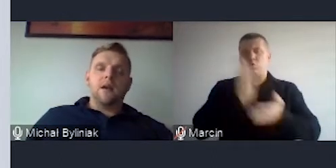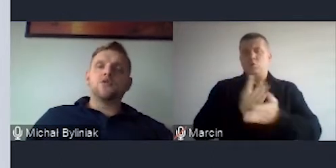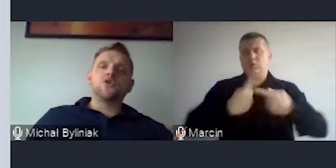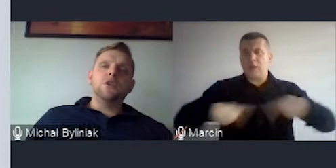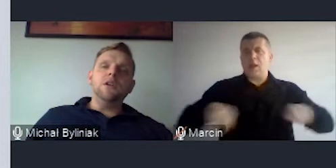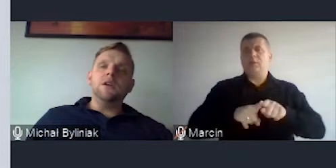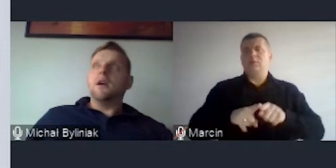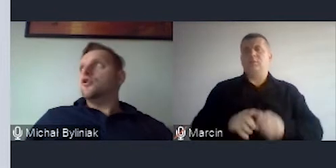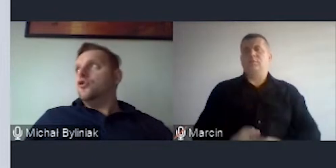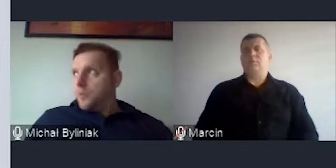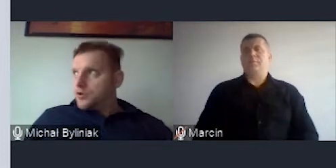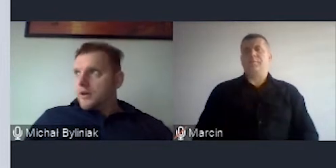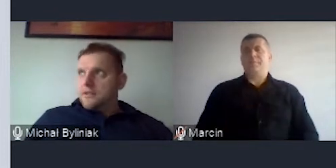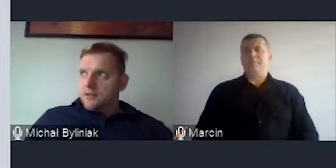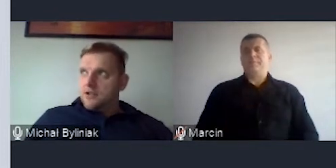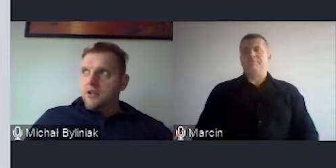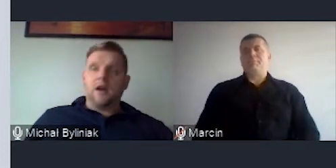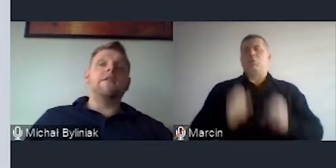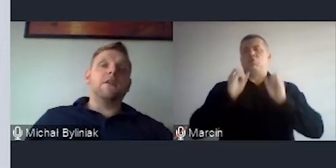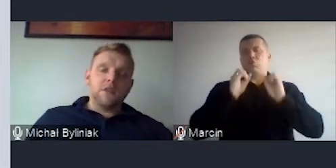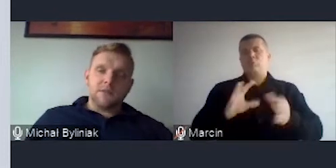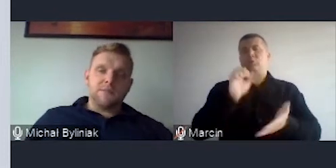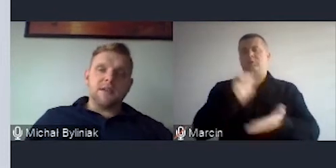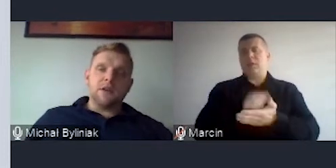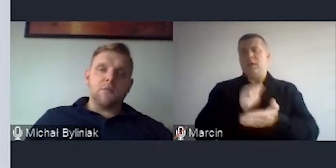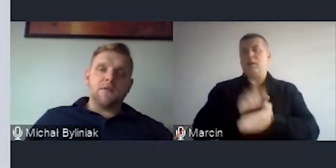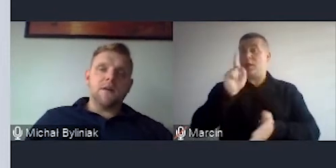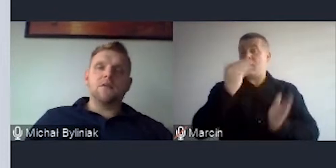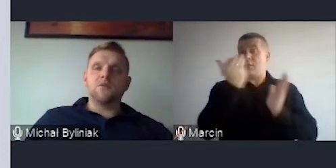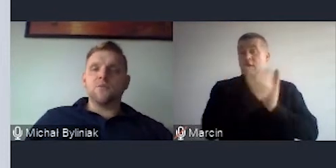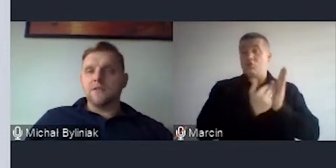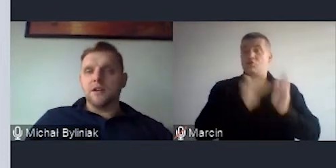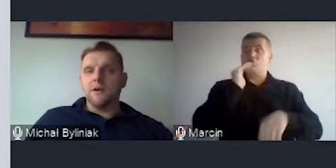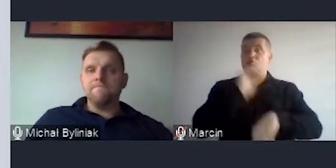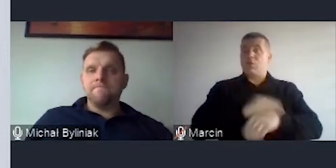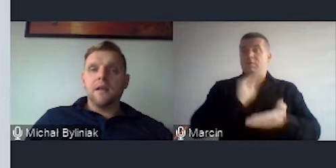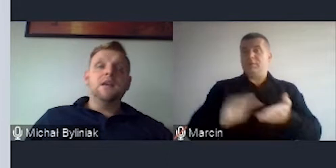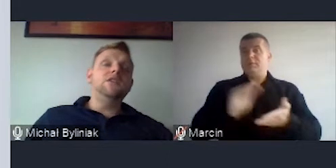czyli dopuszczamy zaliczki, ale warunkiem jest pisemna umowa, o tym już powiedziałem